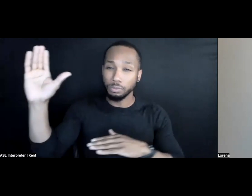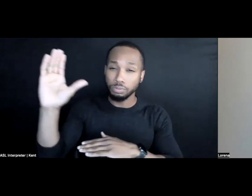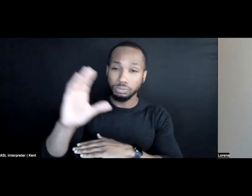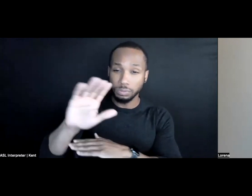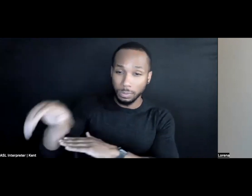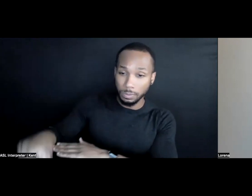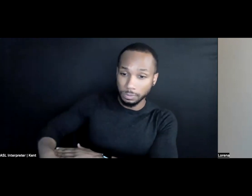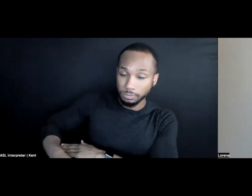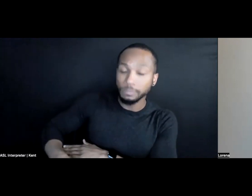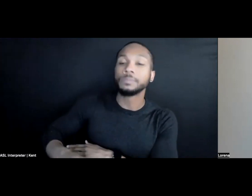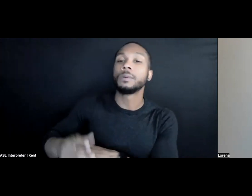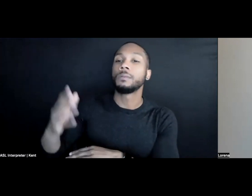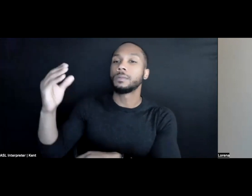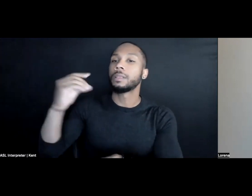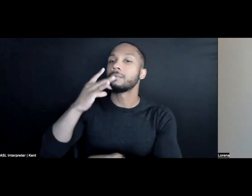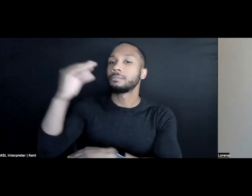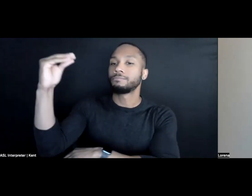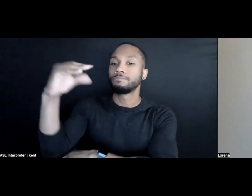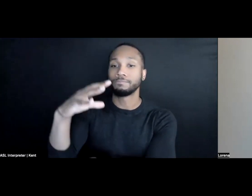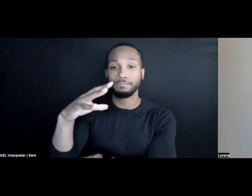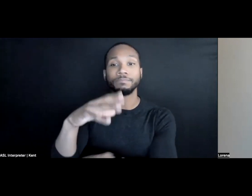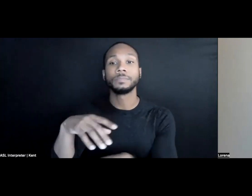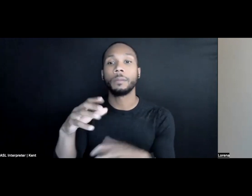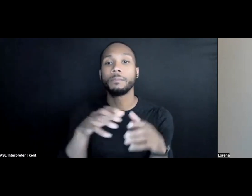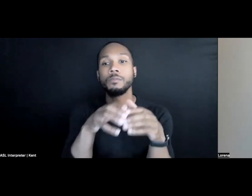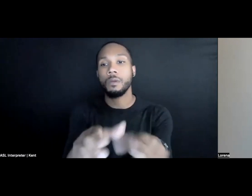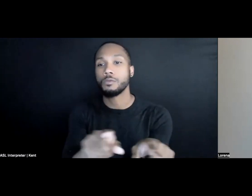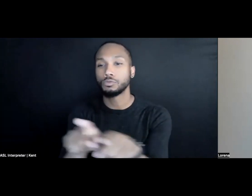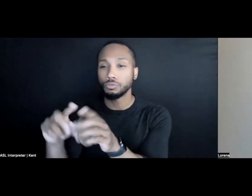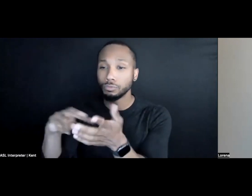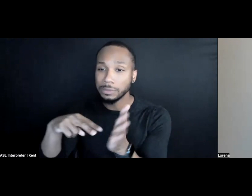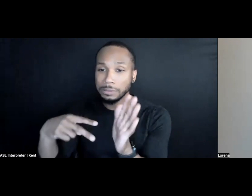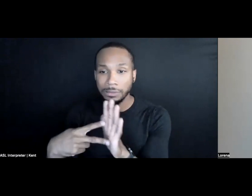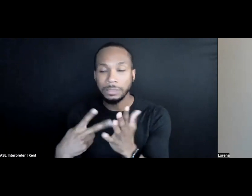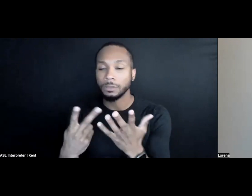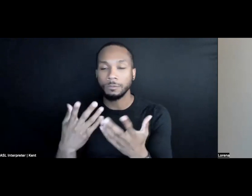Migrar también es decir para tus adentros que el ticket